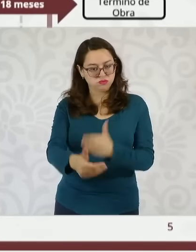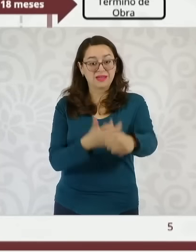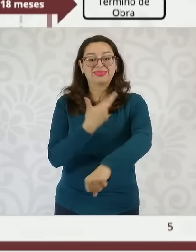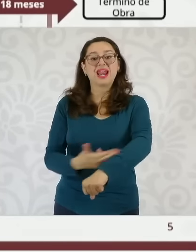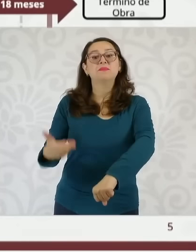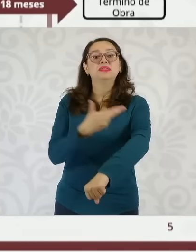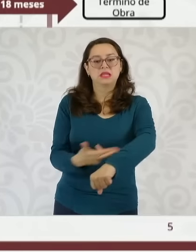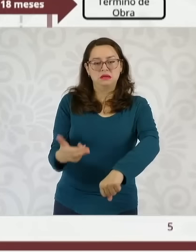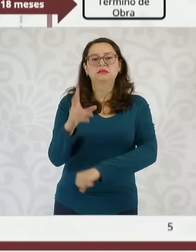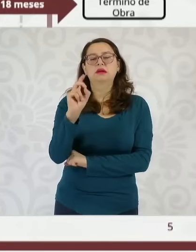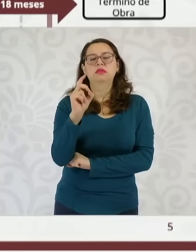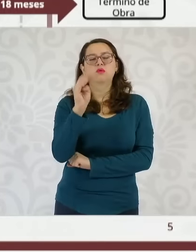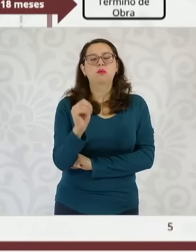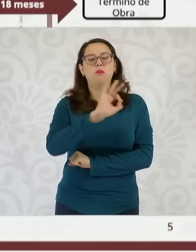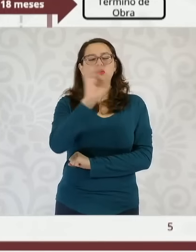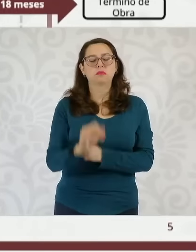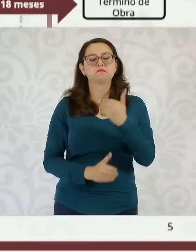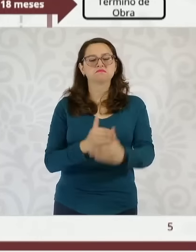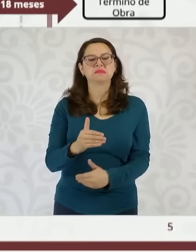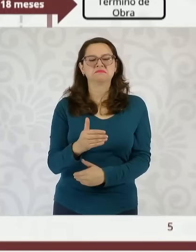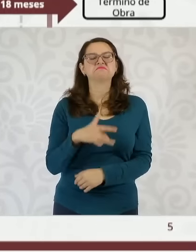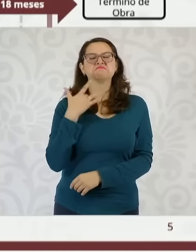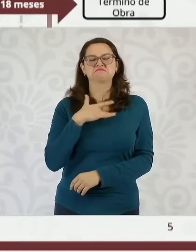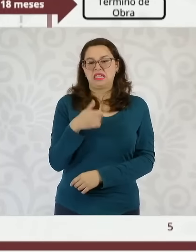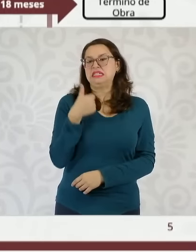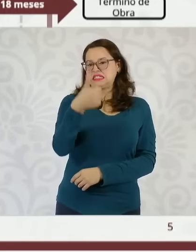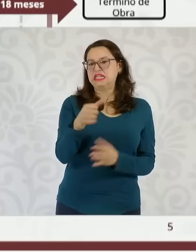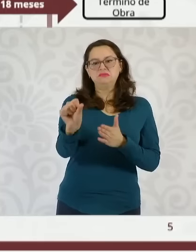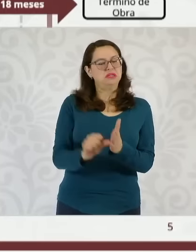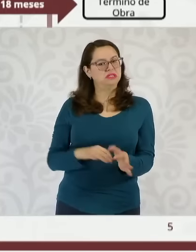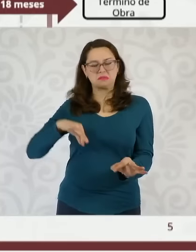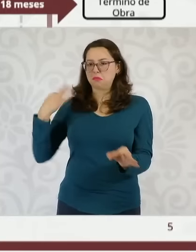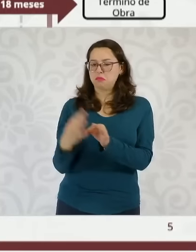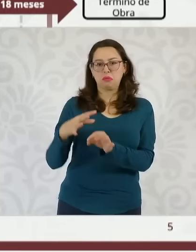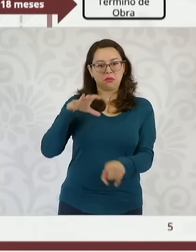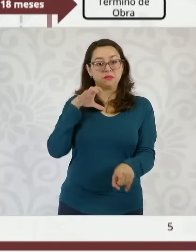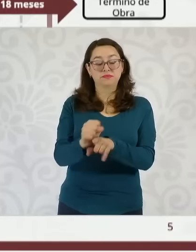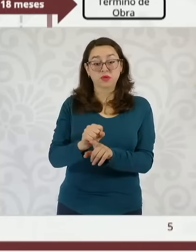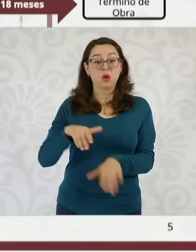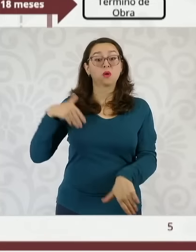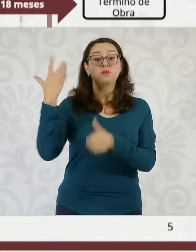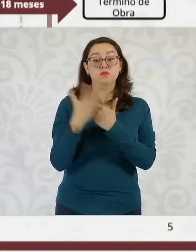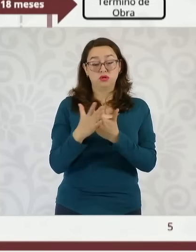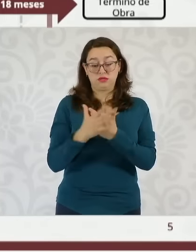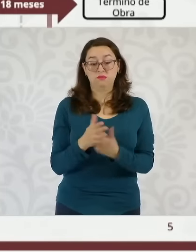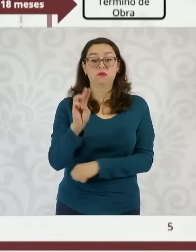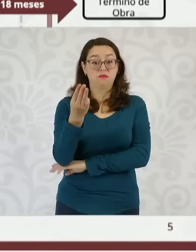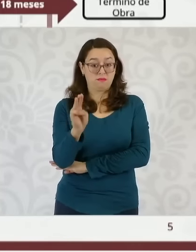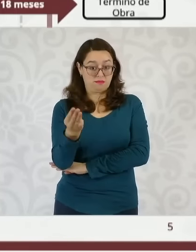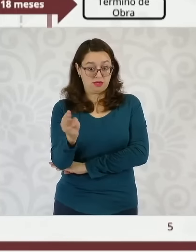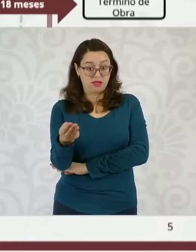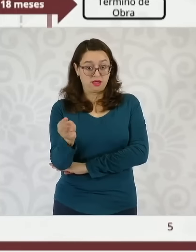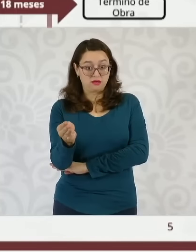y calculamos en 6 meses contar la liberación total para que a partir de mayo eh tenemos un tiempo